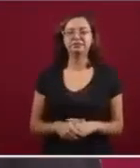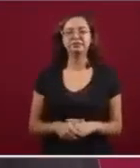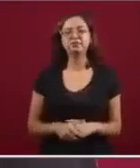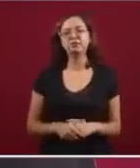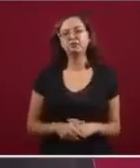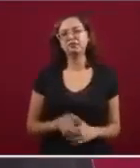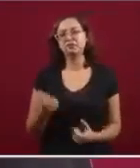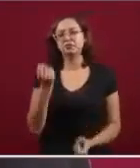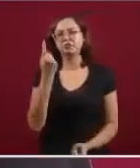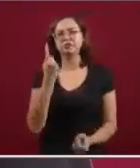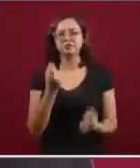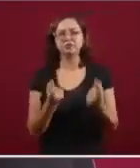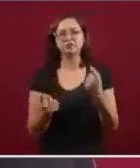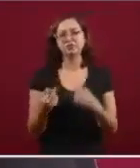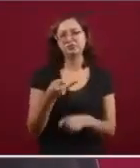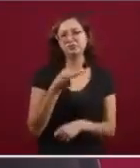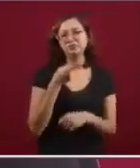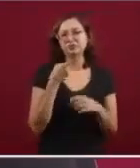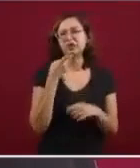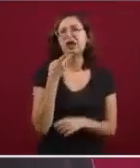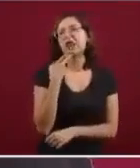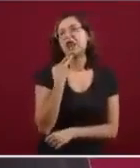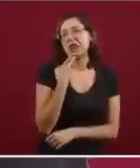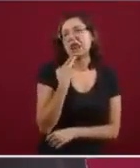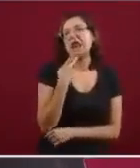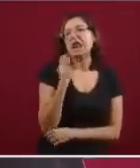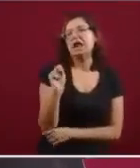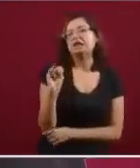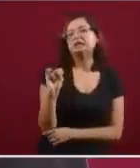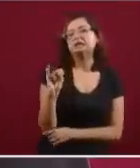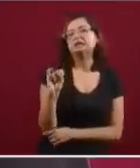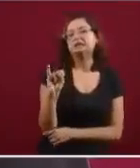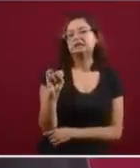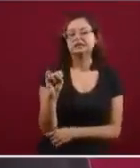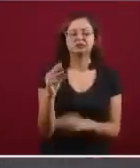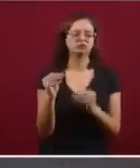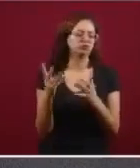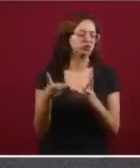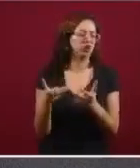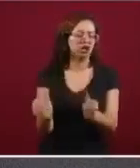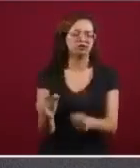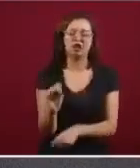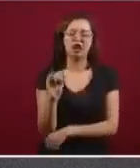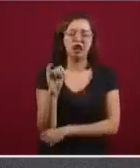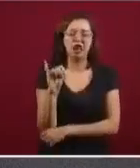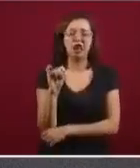para afuera decían que sí, que era mucho el gasto y ahora no quieren.